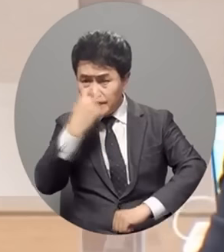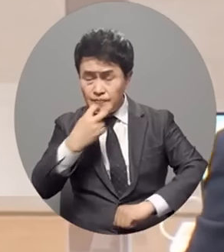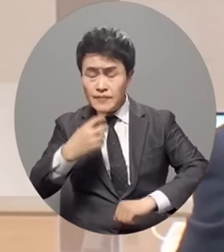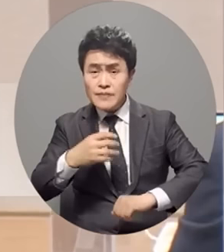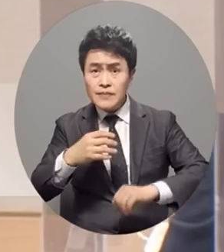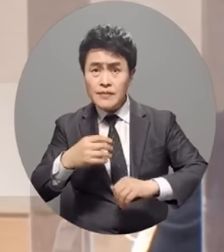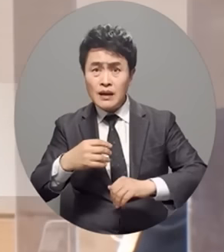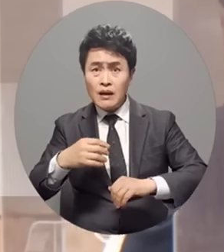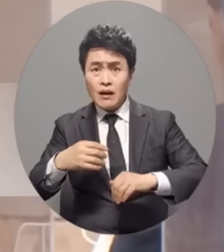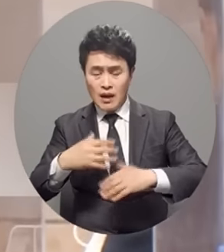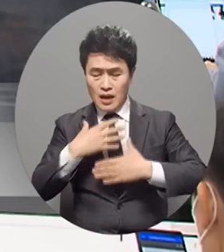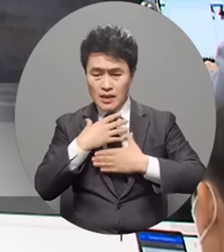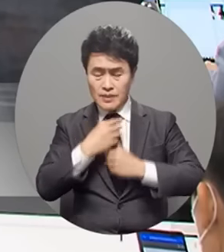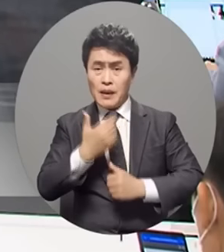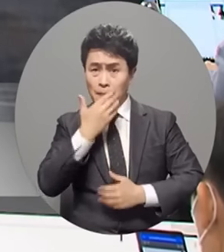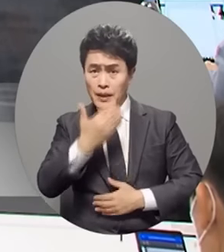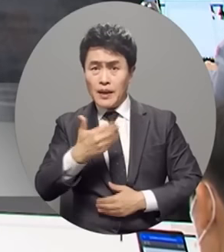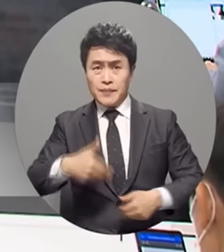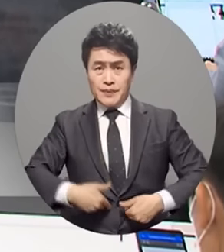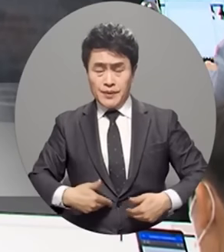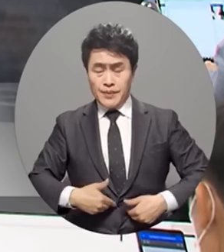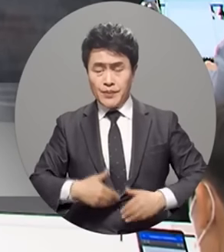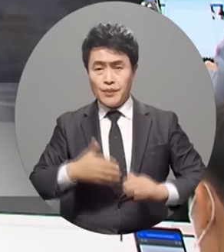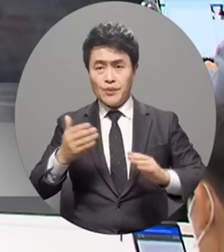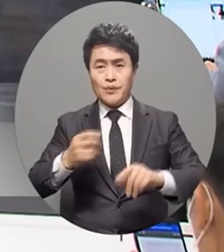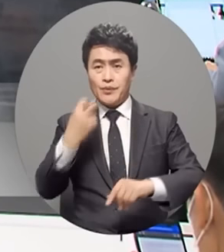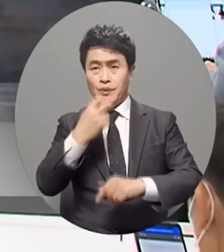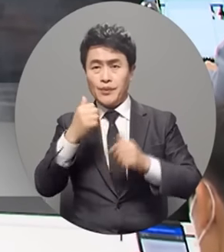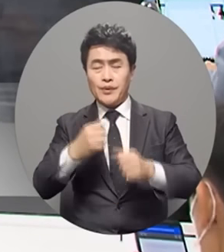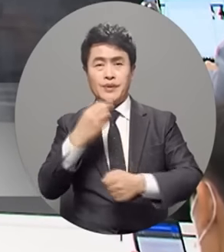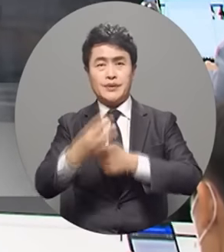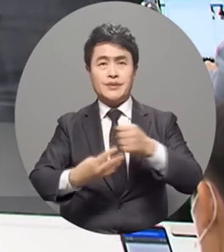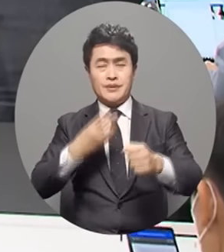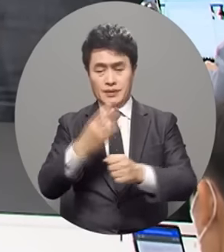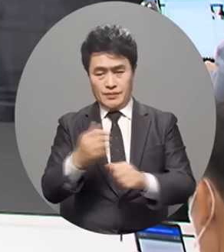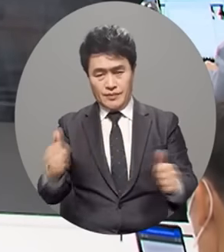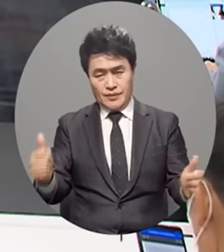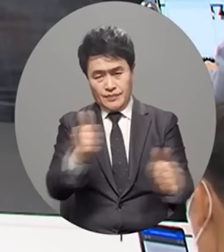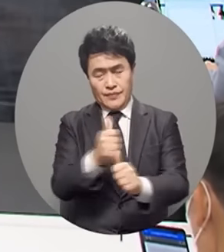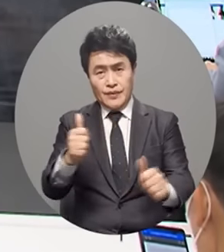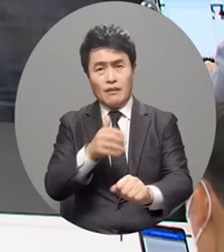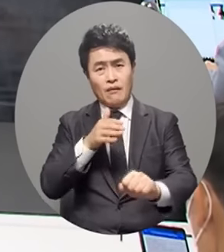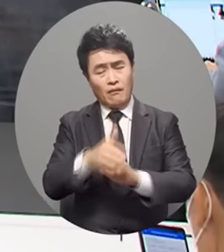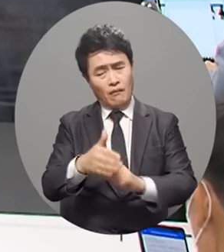살아 있는 권력을 수사하려면 신분은 안정적이어야 할 텐데 공수처 검사는